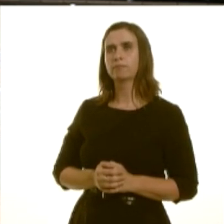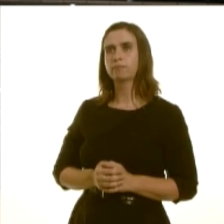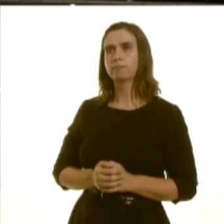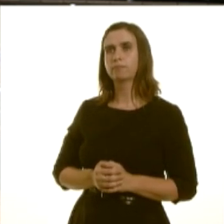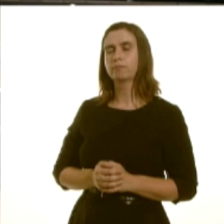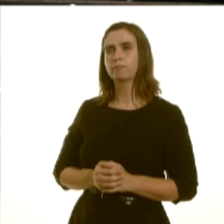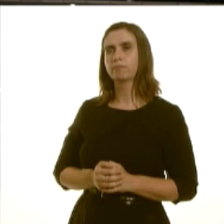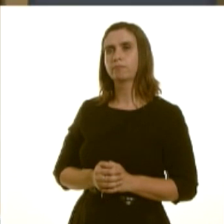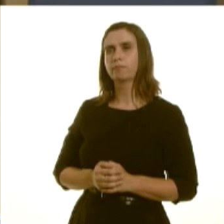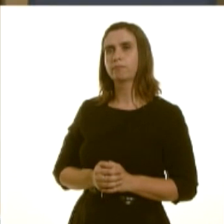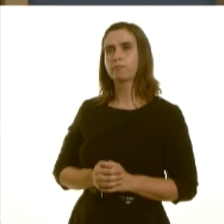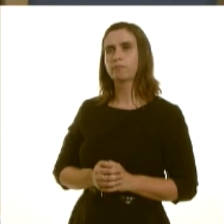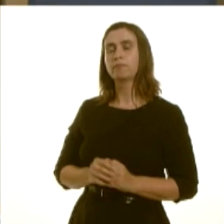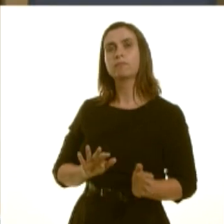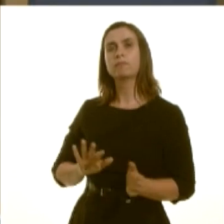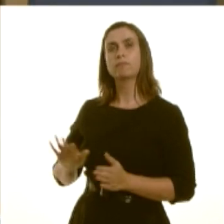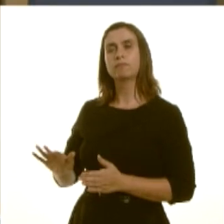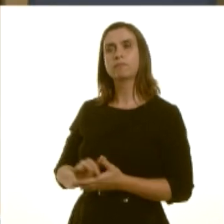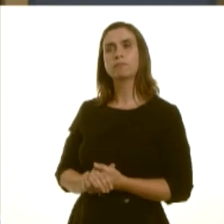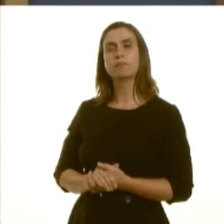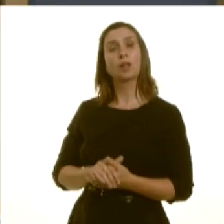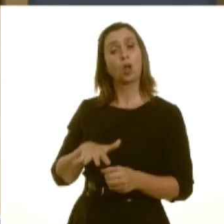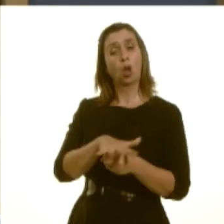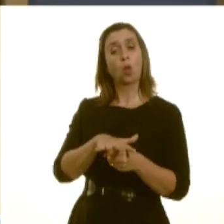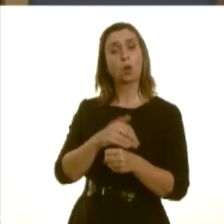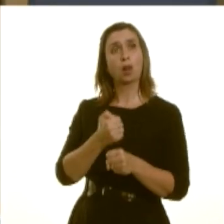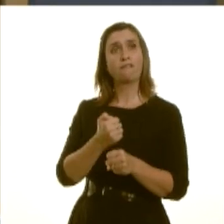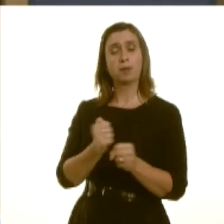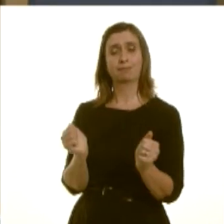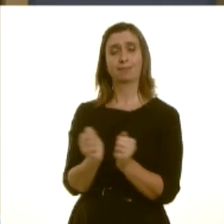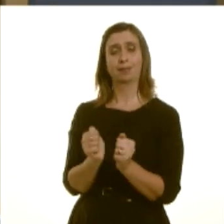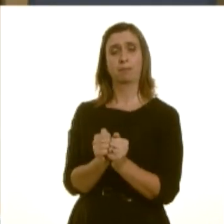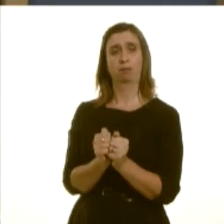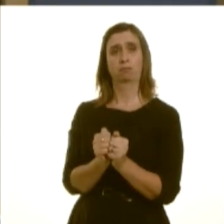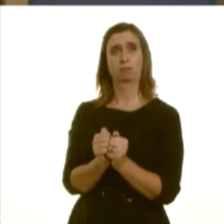leol wedi gostwng yn sylweddol yn ystod y blynyddoedd diwethaf a bod rhagdybiaeth y